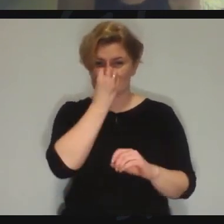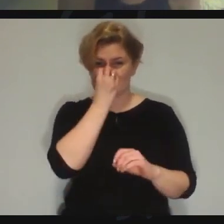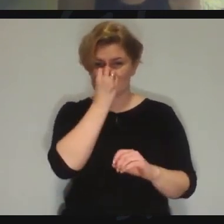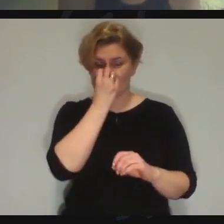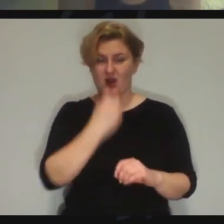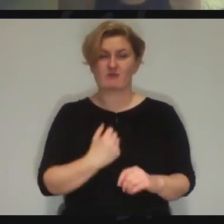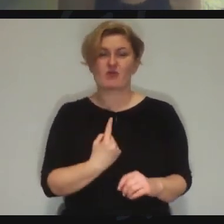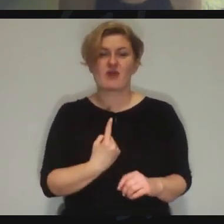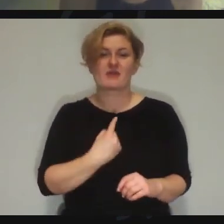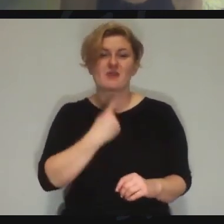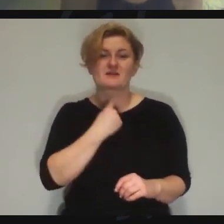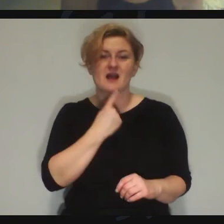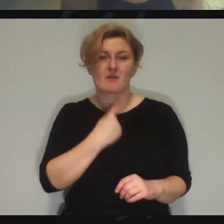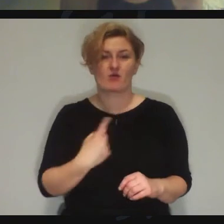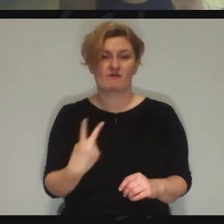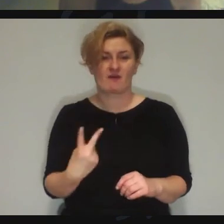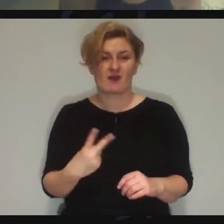Jedna to za mało, takie mamy zapotrzebowanie.